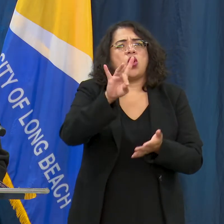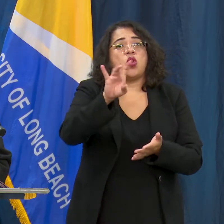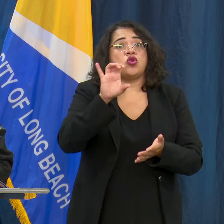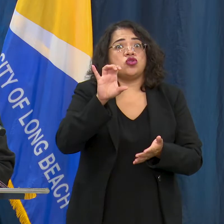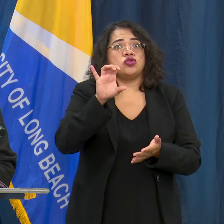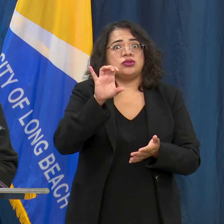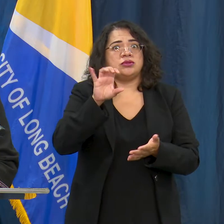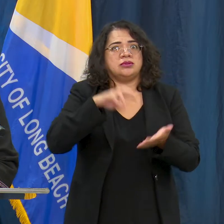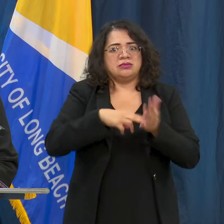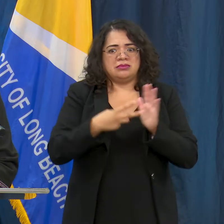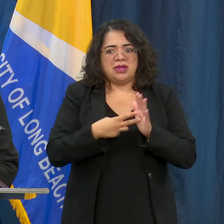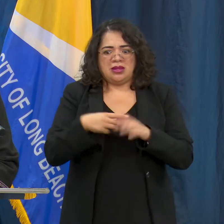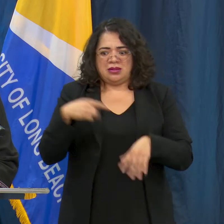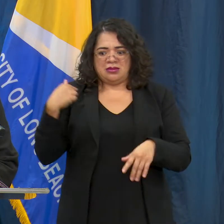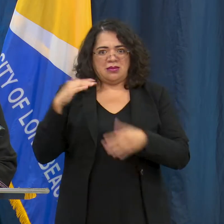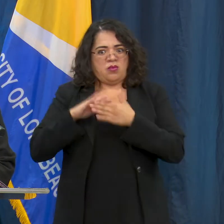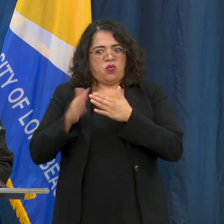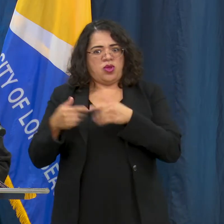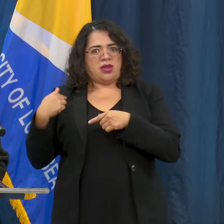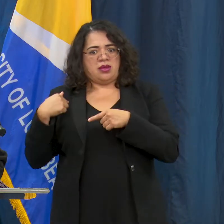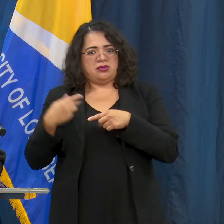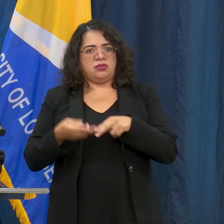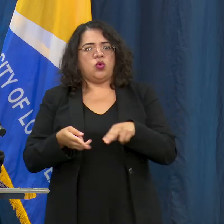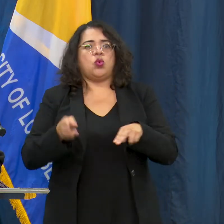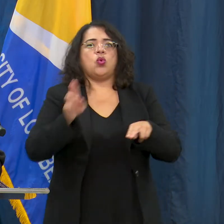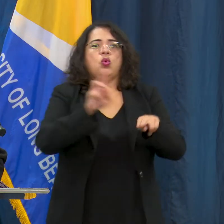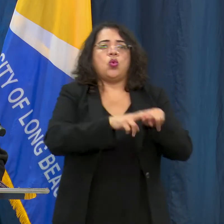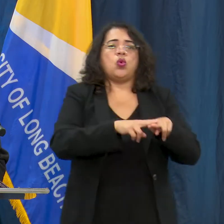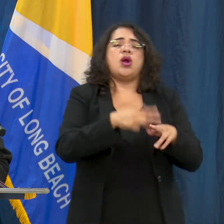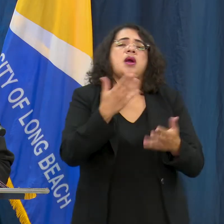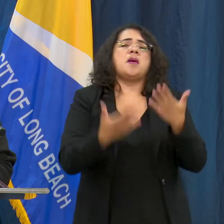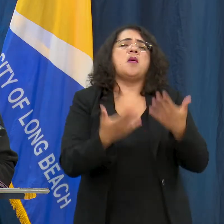choke a sews so a este momento puede Attribution Altos factories principales